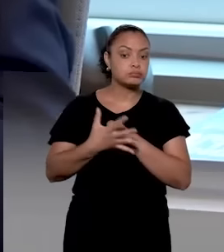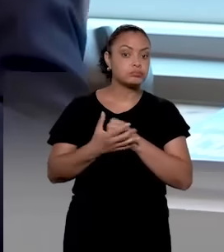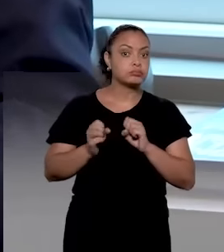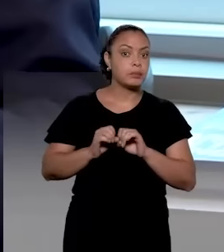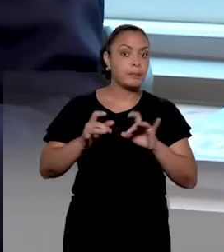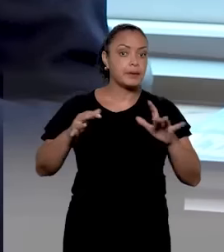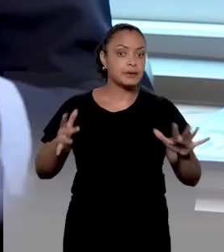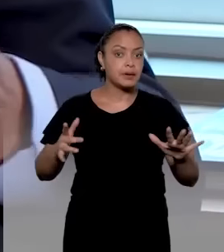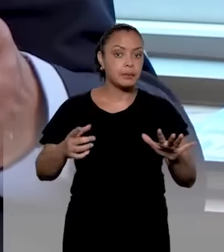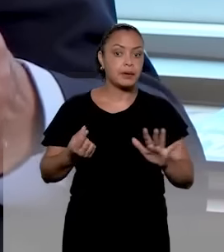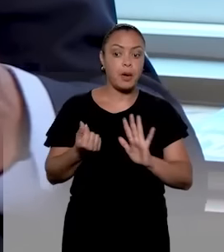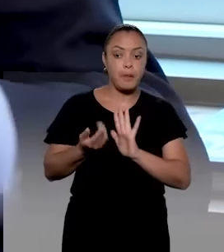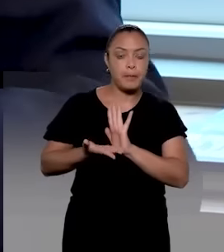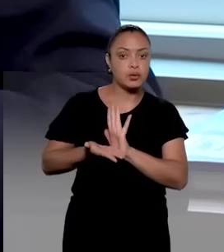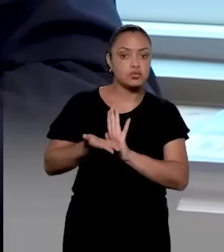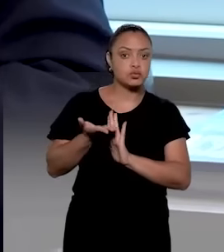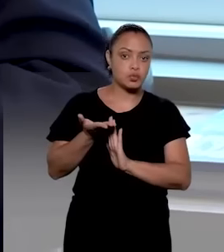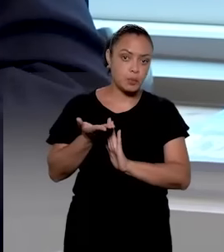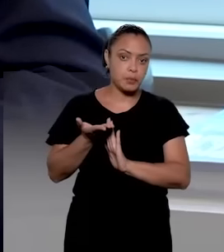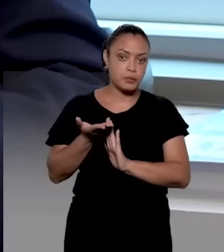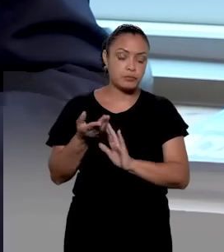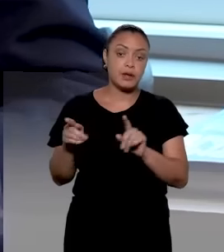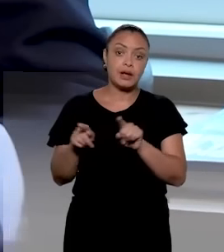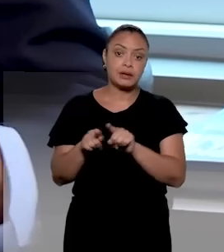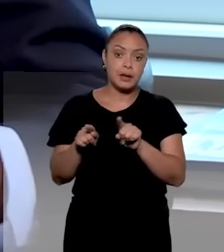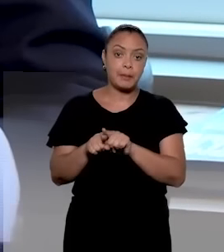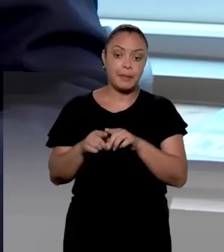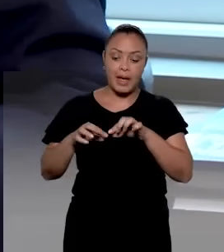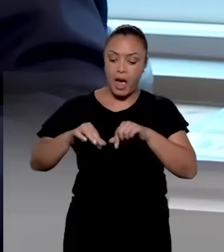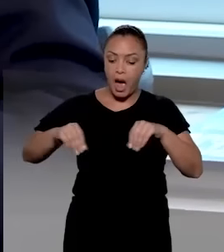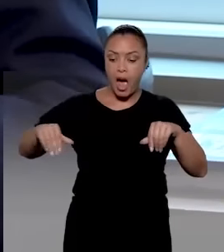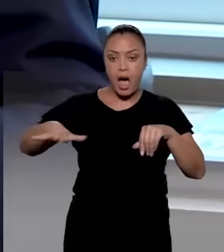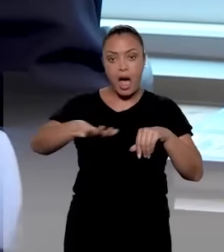custos de produção subiram muito e a área plantada cresceu também, então a agricultura cresceu muito,